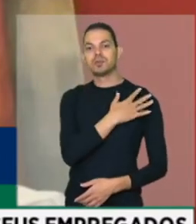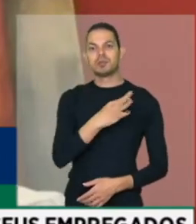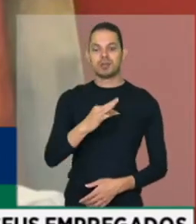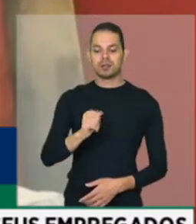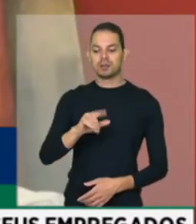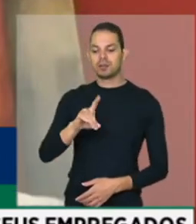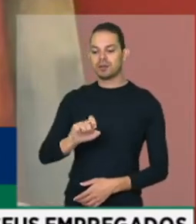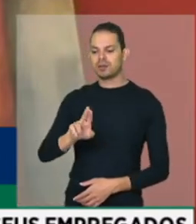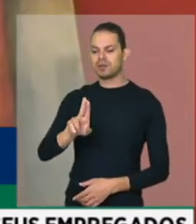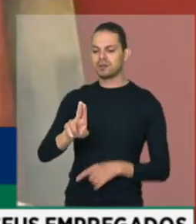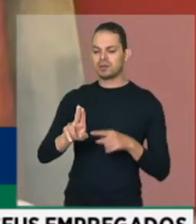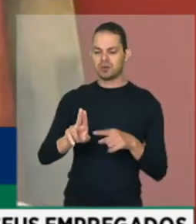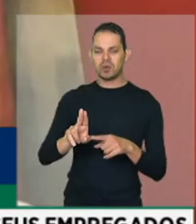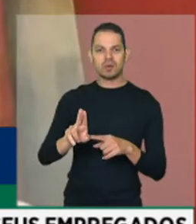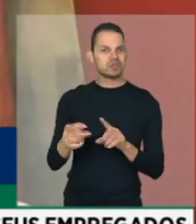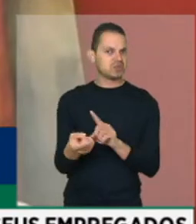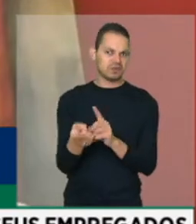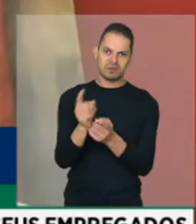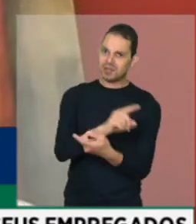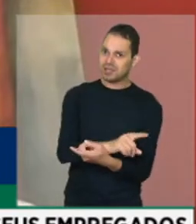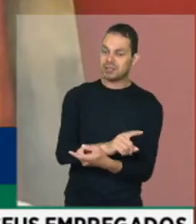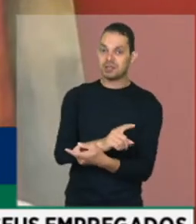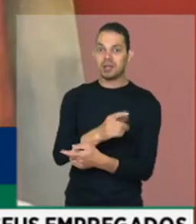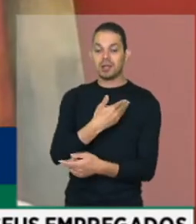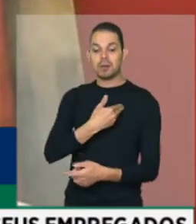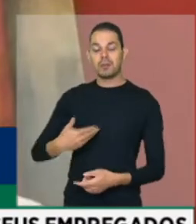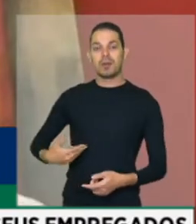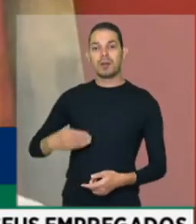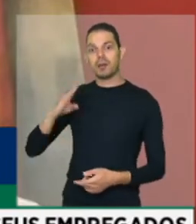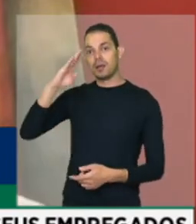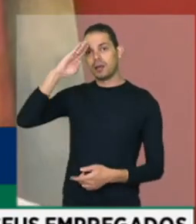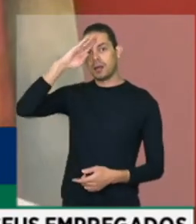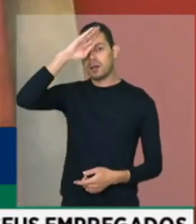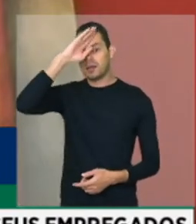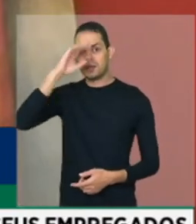DISSE O DEPUTADO CORONEL TADEU É QUE O GOVERNO BOLSONARO ENTREGOU ATÉ O MOMENTO APENAS 26 MILHÕES DE VACINAS NO